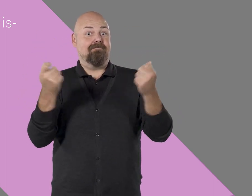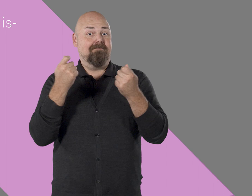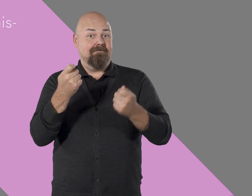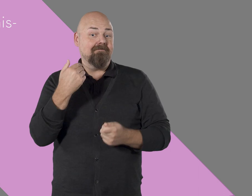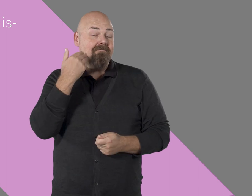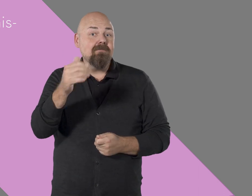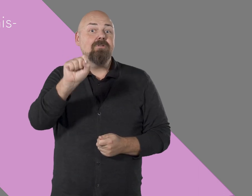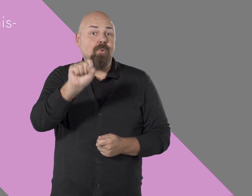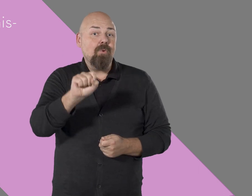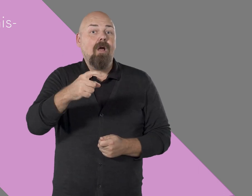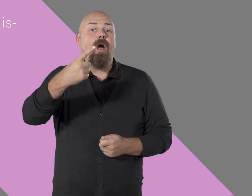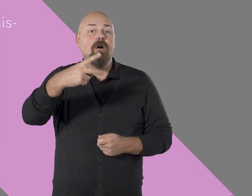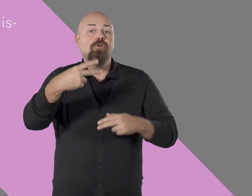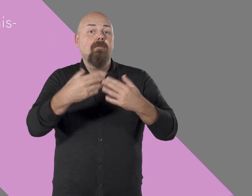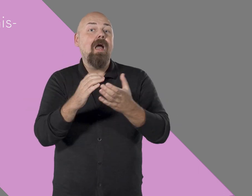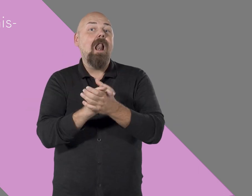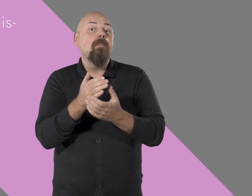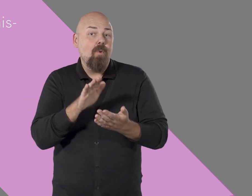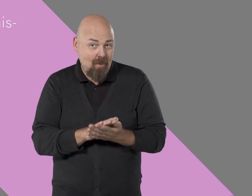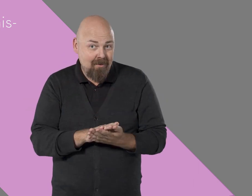vietetään sunnuntaina 12. helmikuuta.